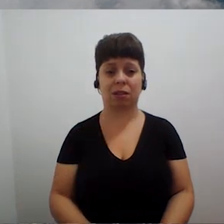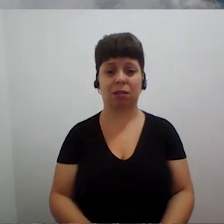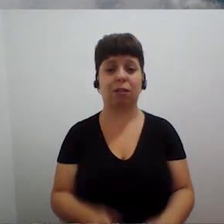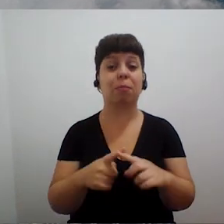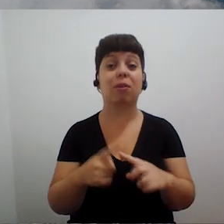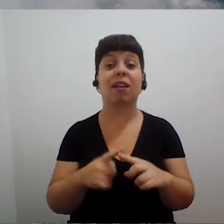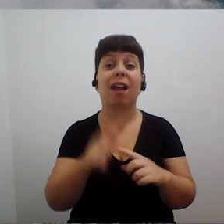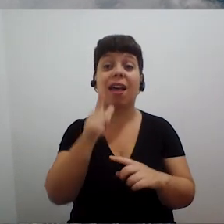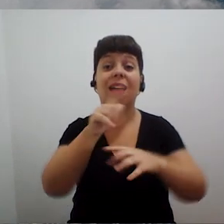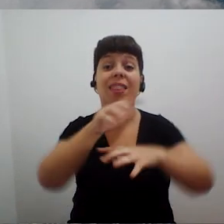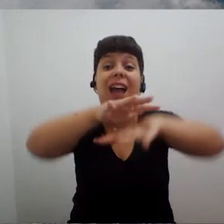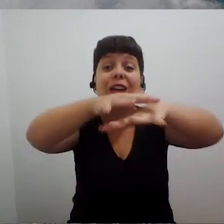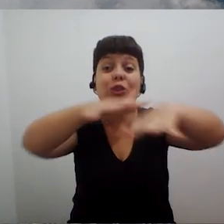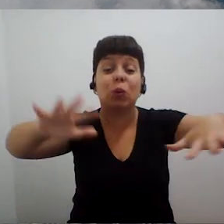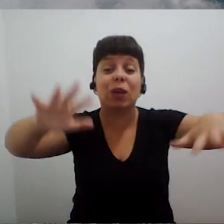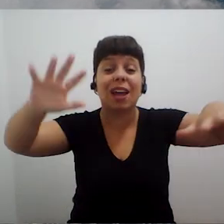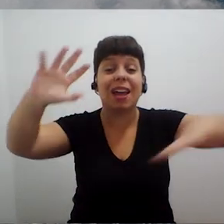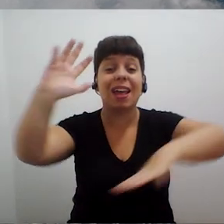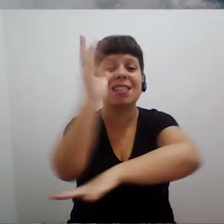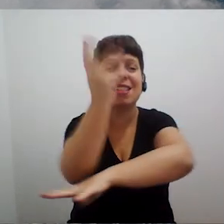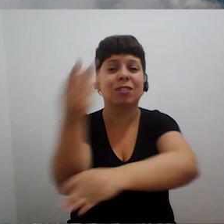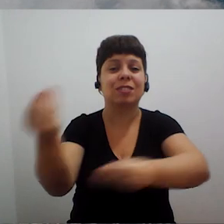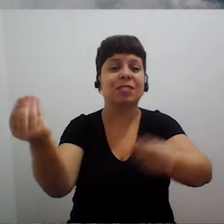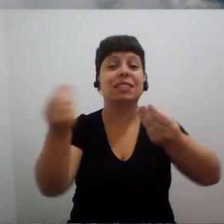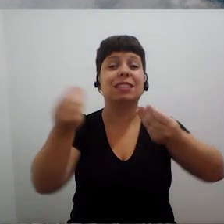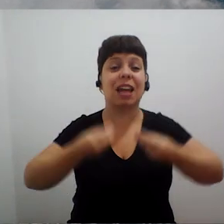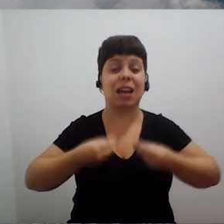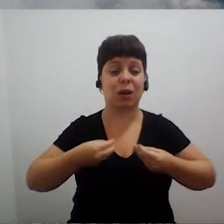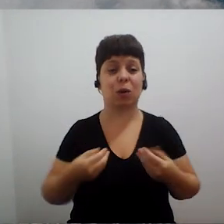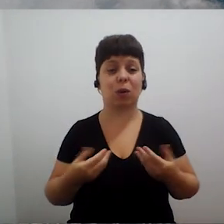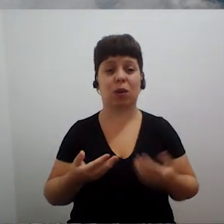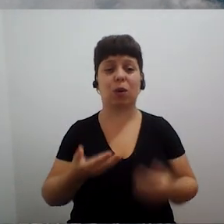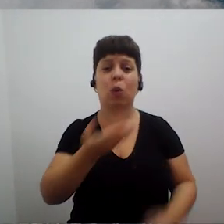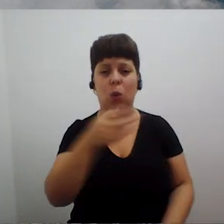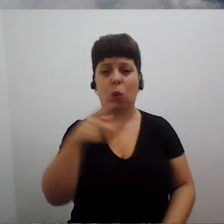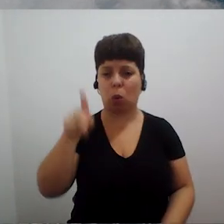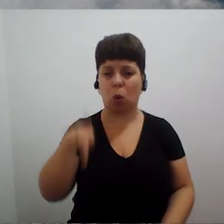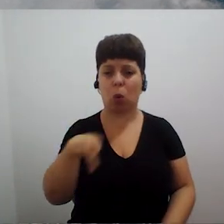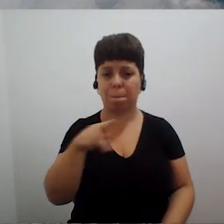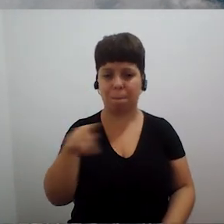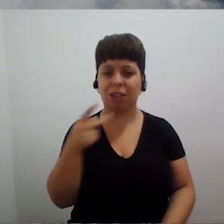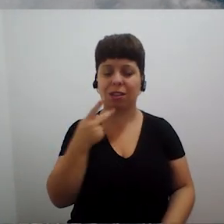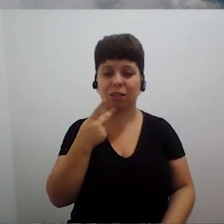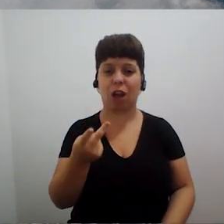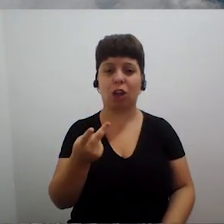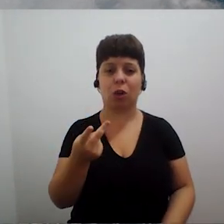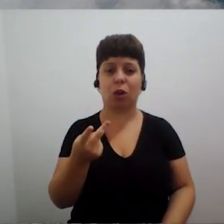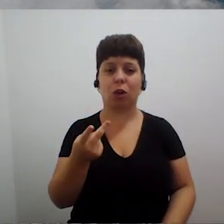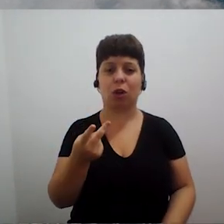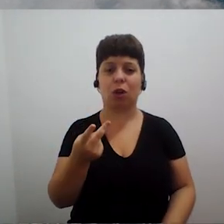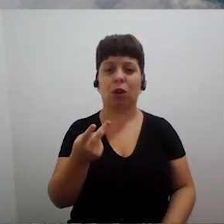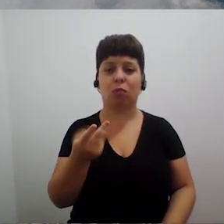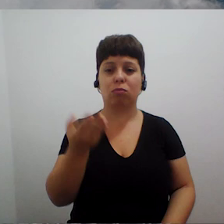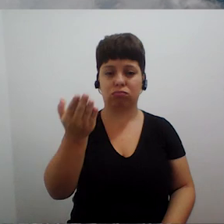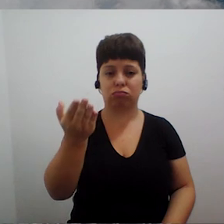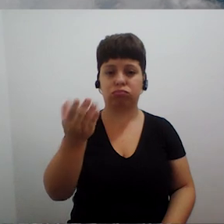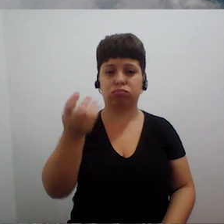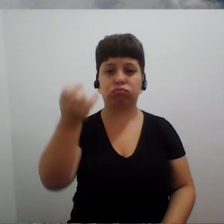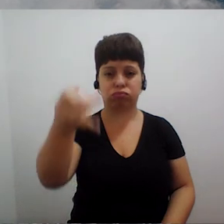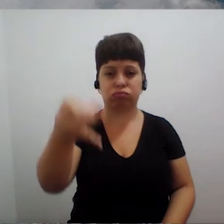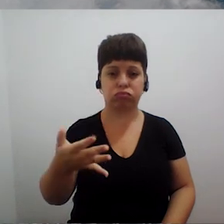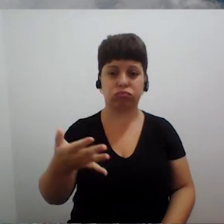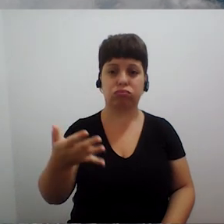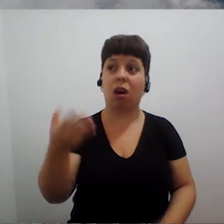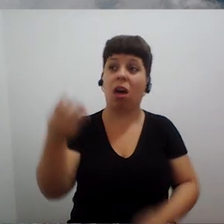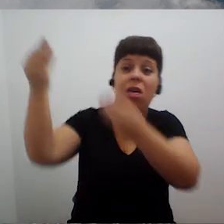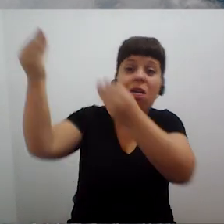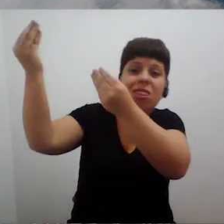natureza nos deu, o senhor né, como o padre e como o senhor explicou, o Senhor nos deu para que nós vivêssemos